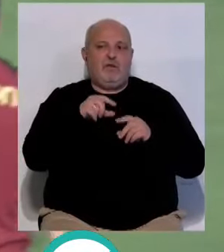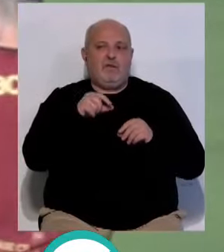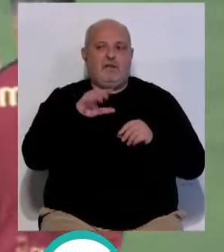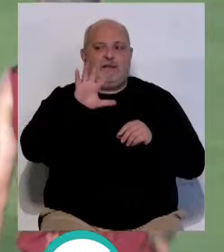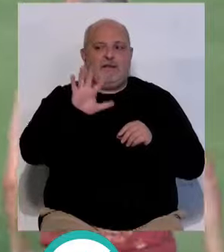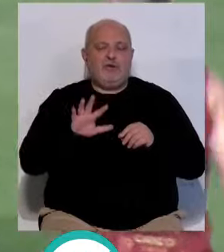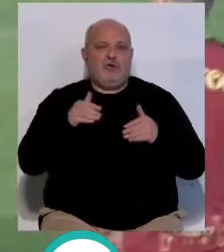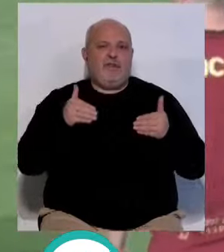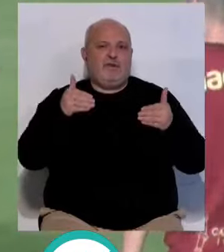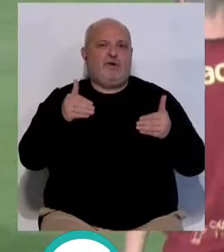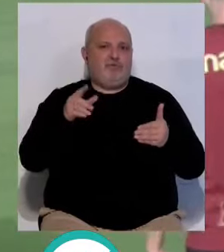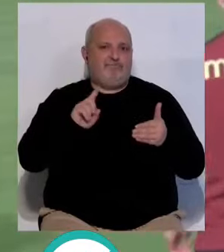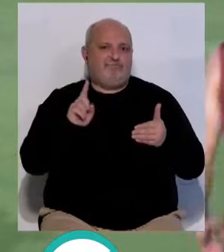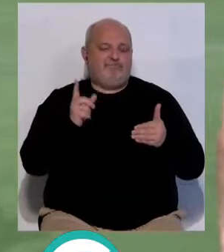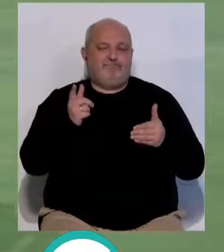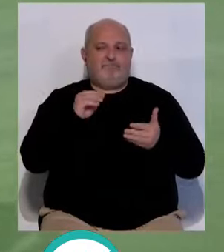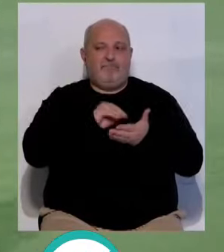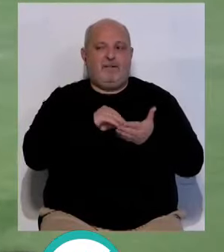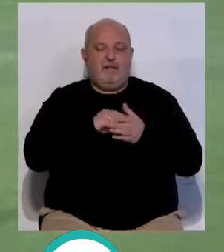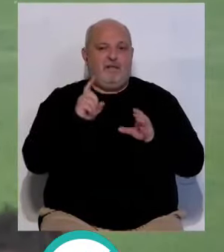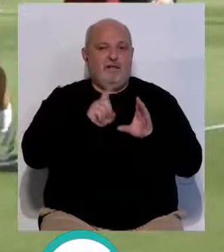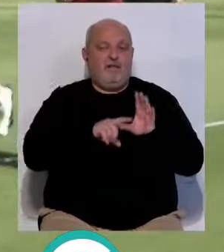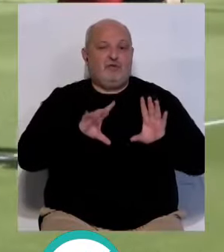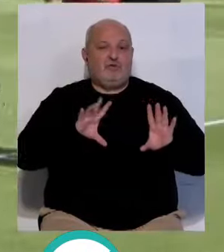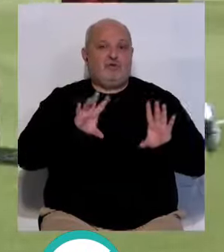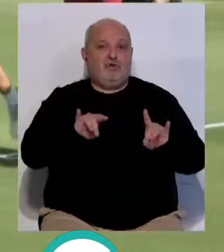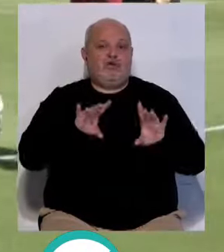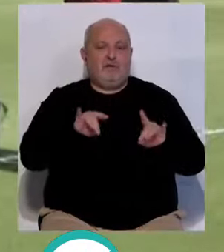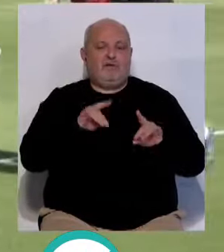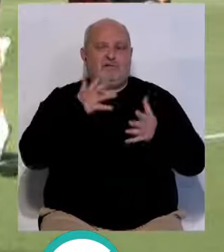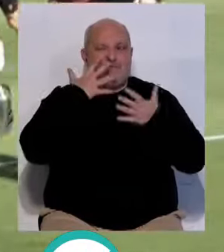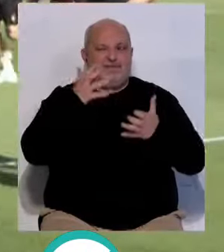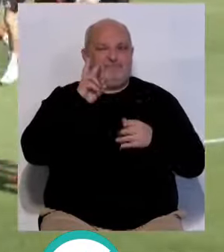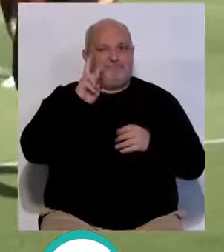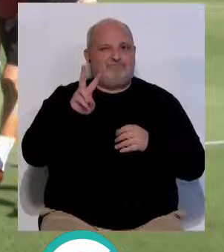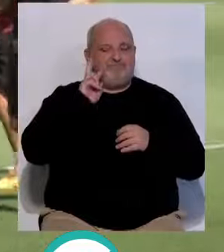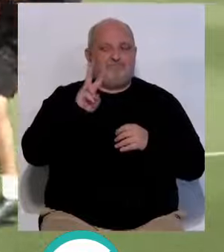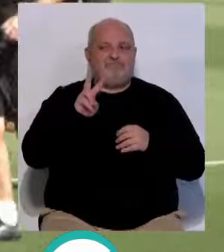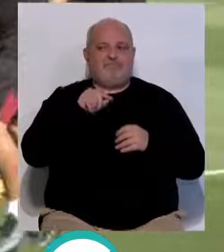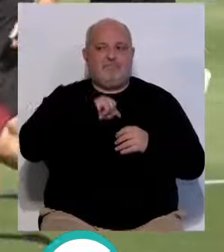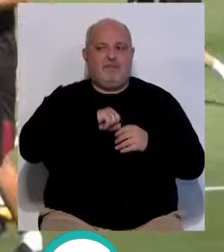delantero además cada vez que ha entrado y ha tocado la pelota ve se ve viendo el rendimiento